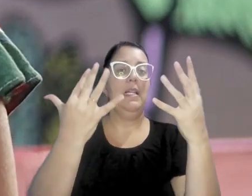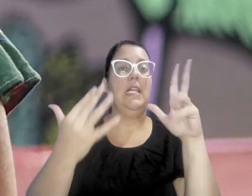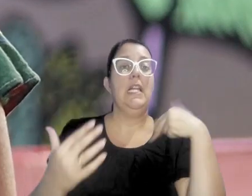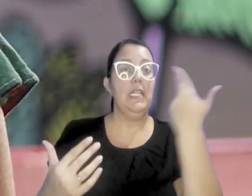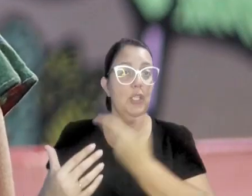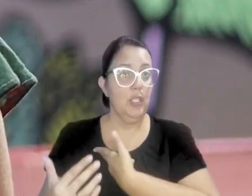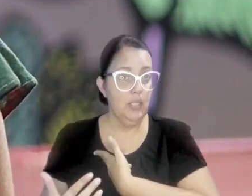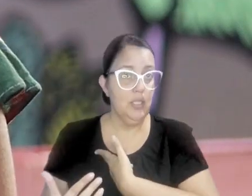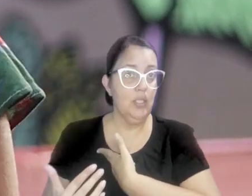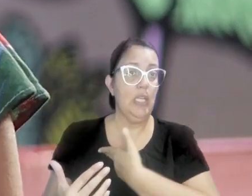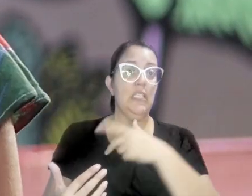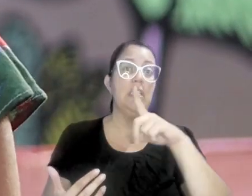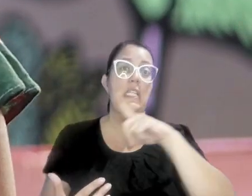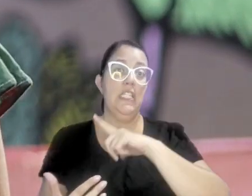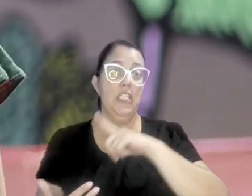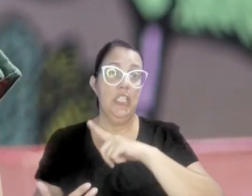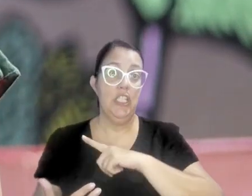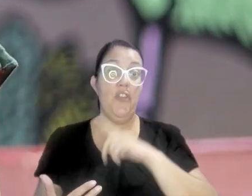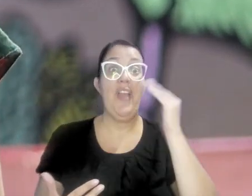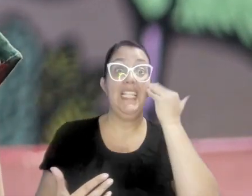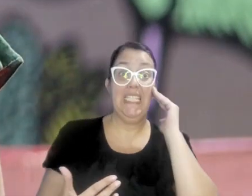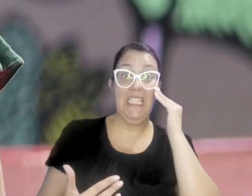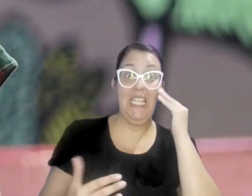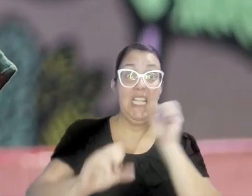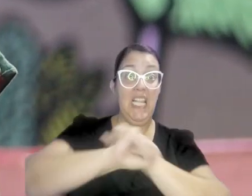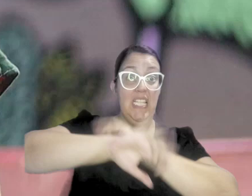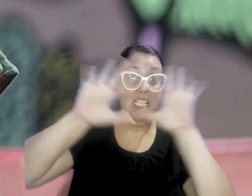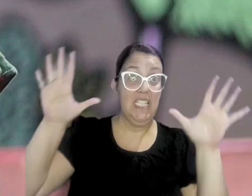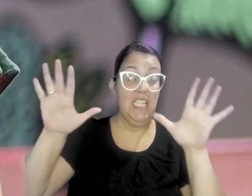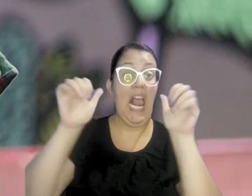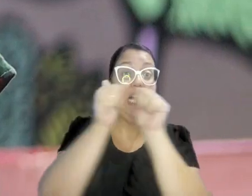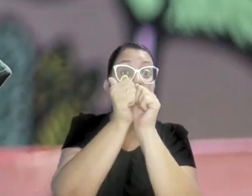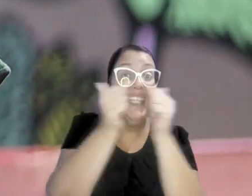para que a gente tivesse e entendesse que essa agenda